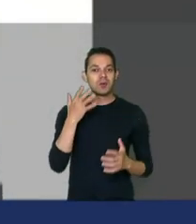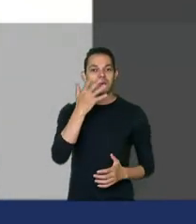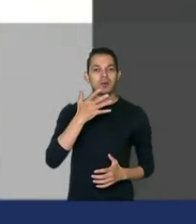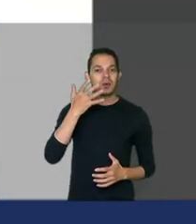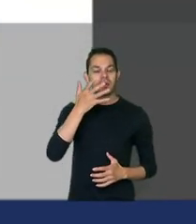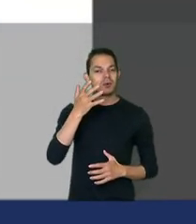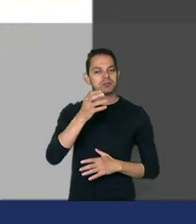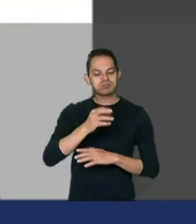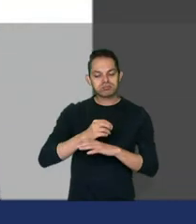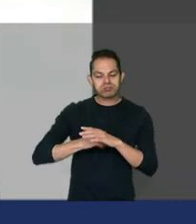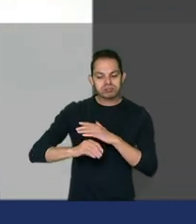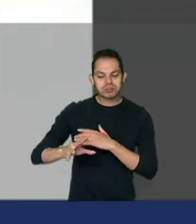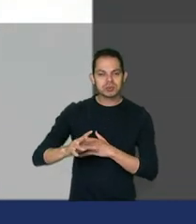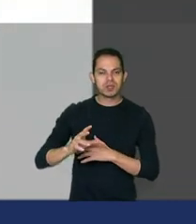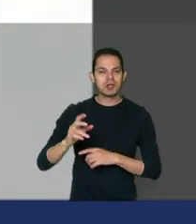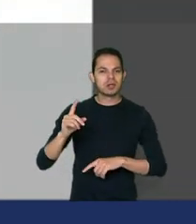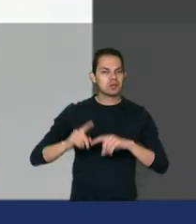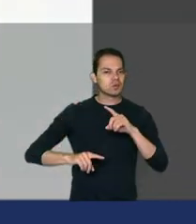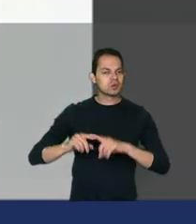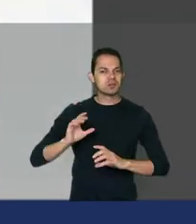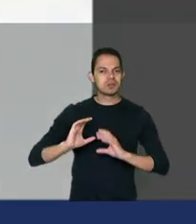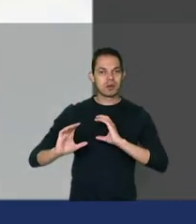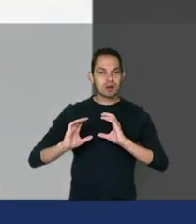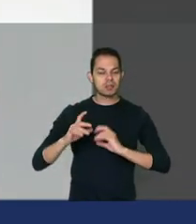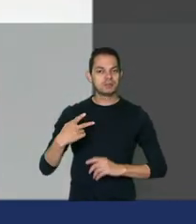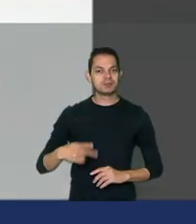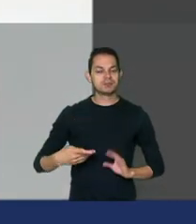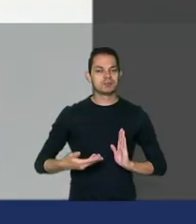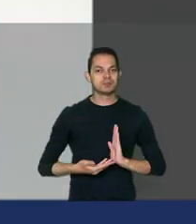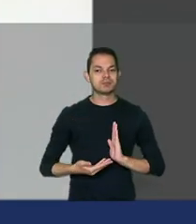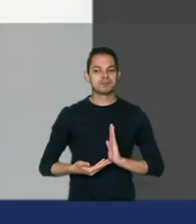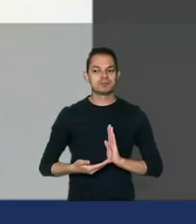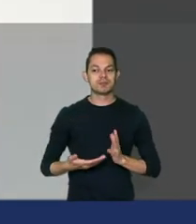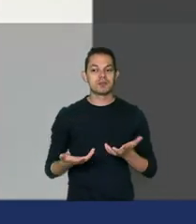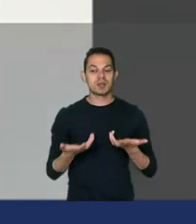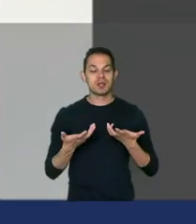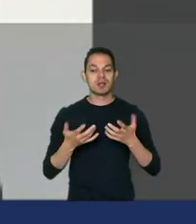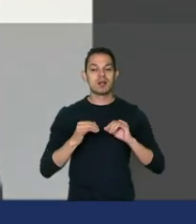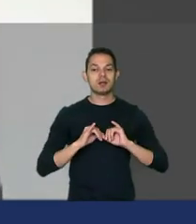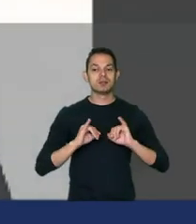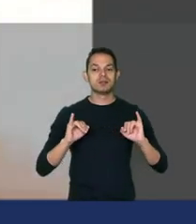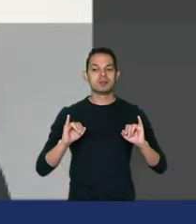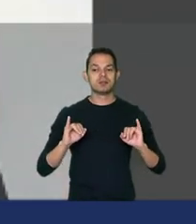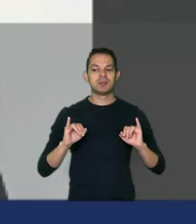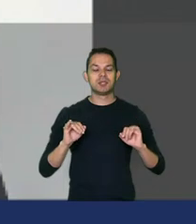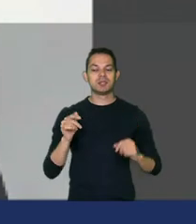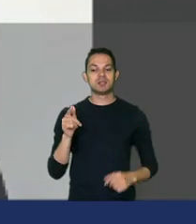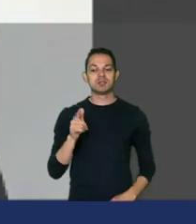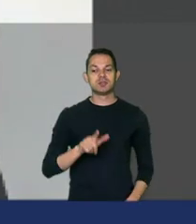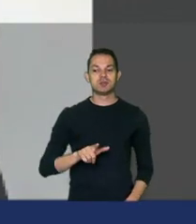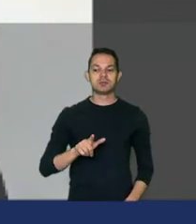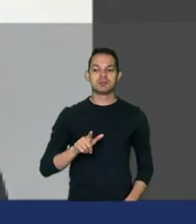NESSE MOMENTO , PEÇO QUE MEU PRONUNCIAMENTO POSSA SER DIVULGADO NOS ÓRGÃOS DE COMUNICAÇÃO DA CASA. EU QUERIA TAMBÉM, PRESIDENTE CÉ